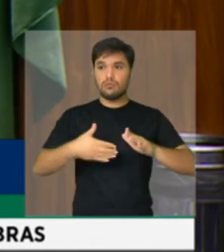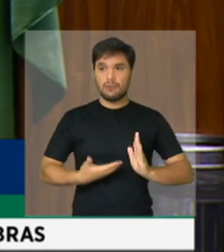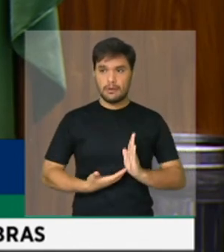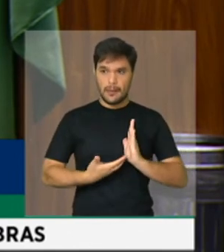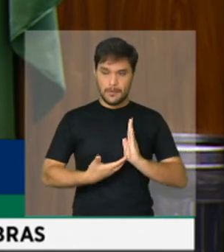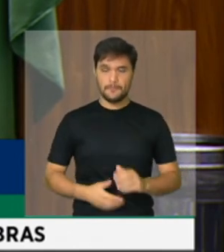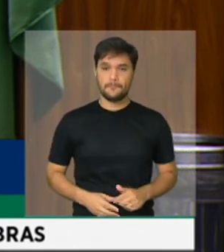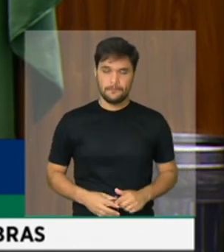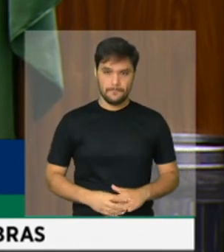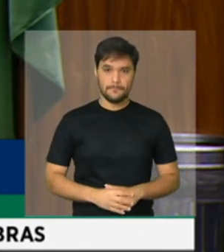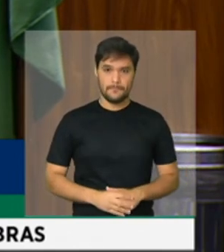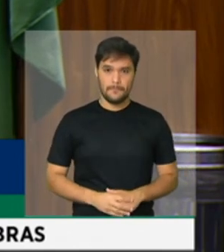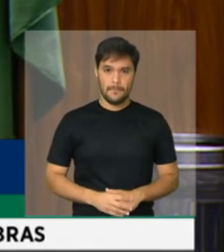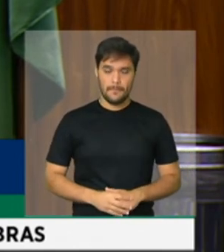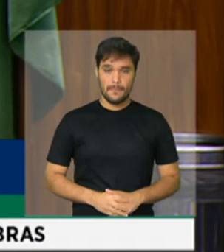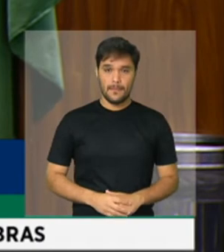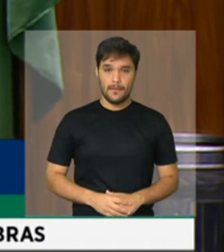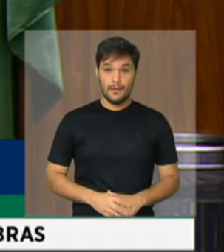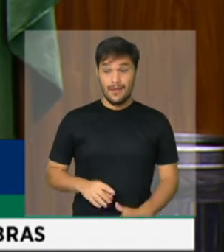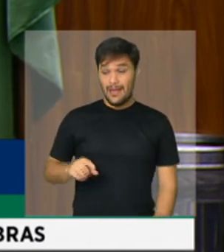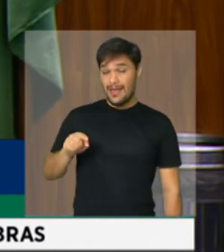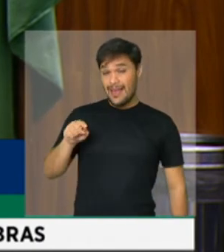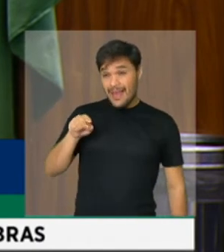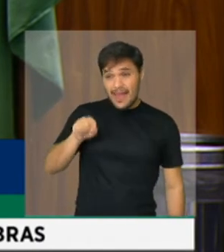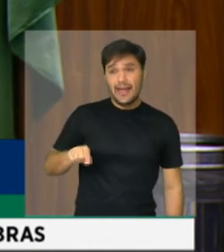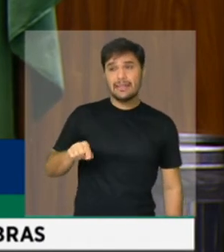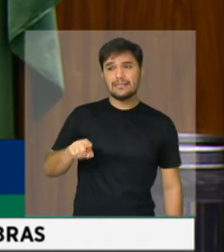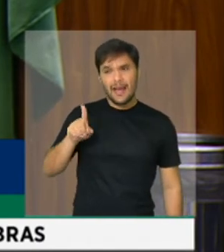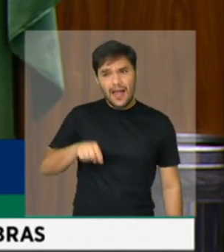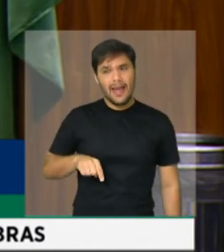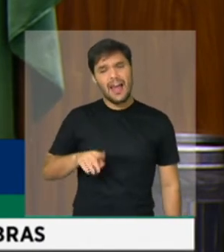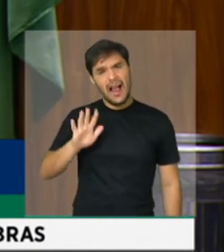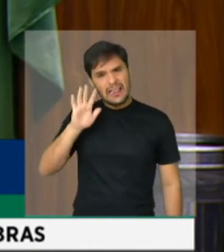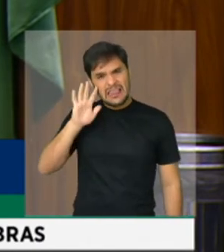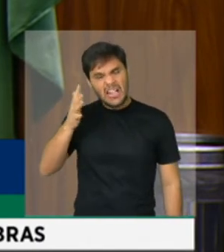PLENÁRIO DA CÂMARA DOS DEPUTADOS. ESSA É , SEM DÚ VIDA, UMA DAS DECISÕES MAIS